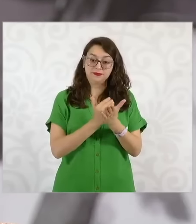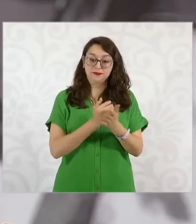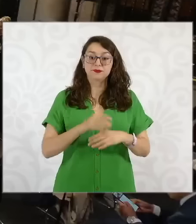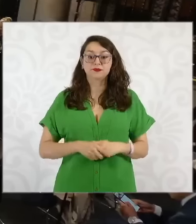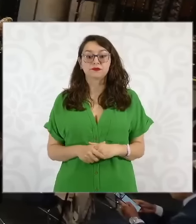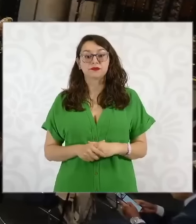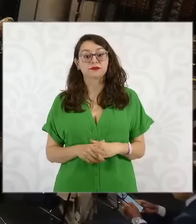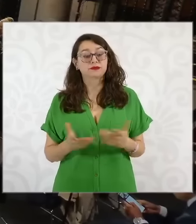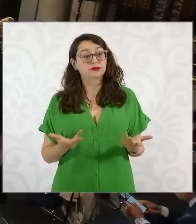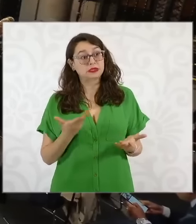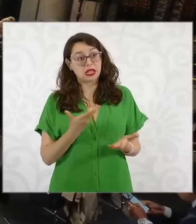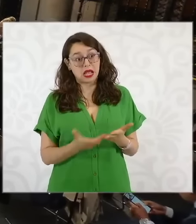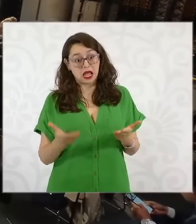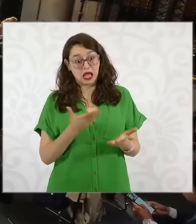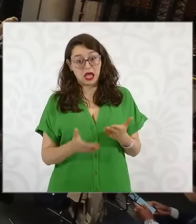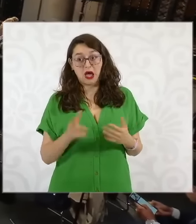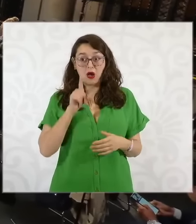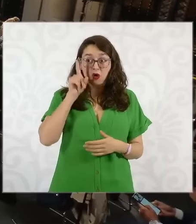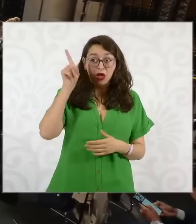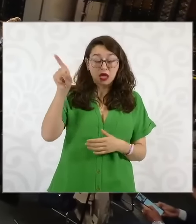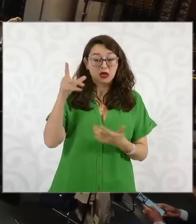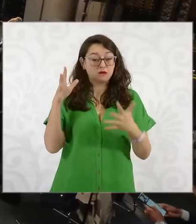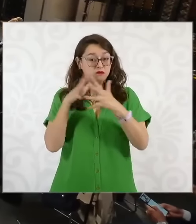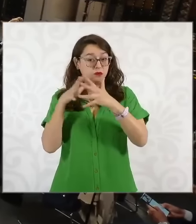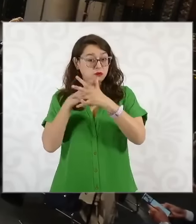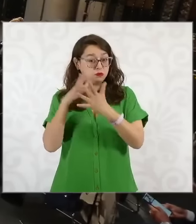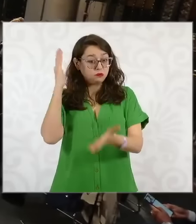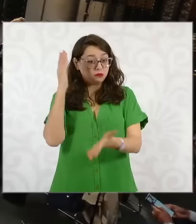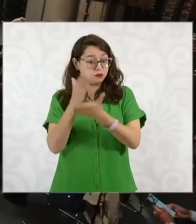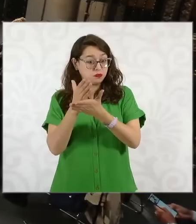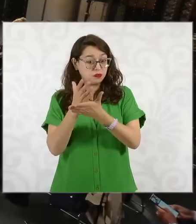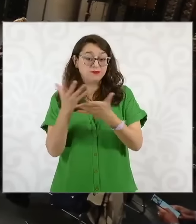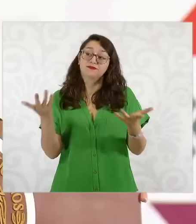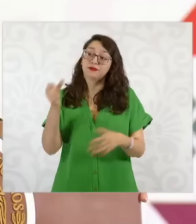se suspendió el alto al fuego en en Medio Oriente, no no ocupa ese tema. Ayer lo reactivaron. Sí,